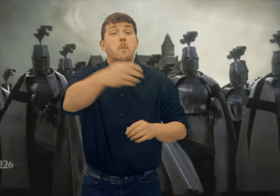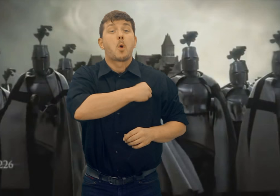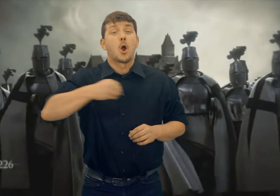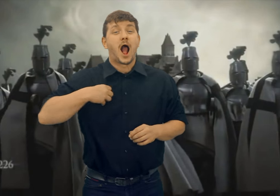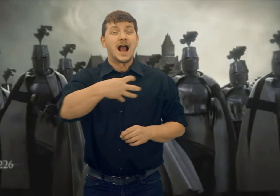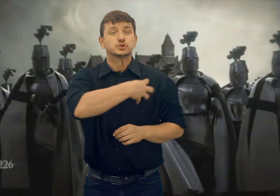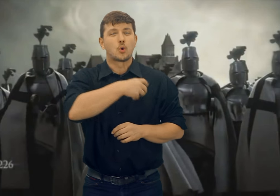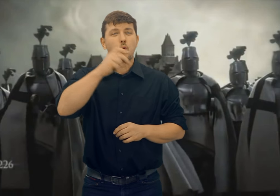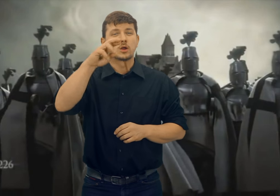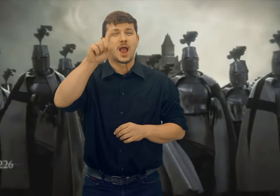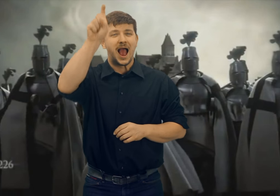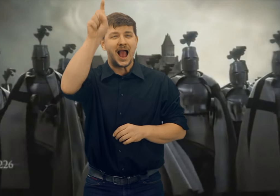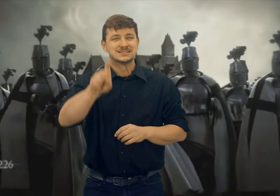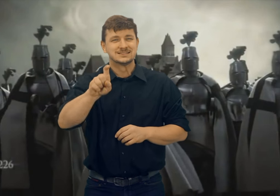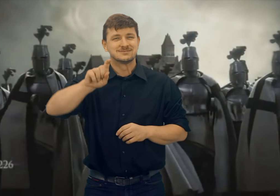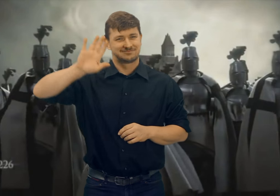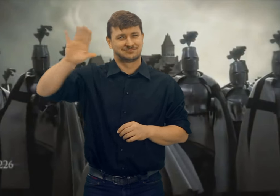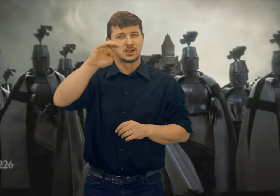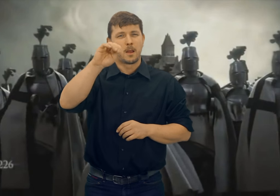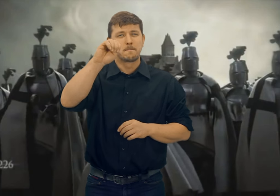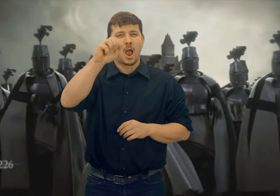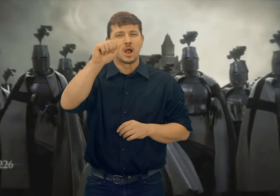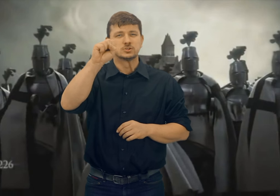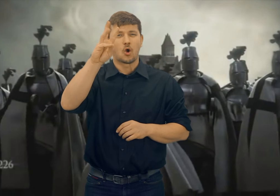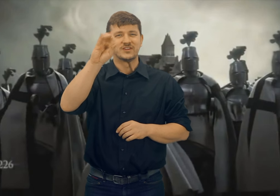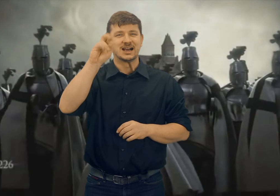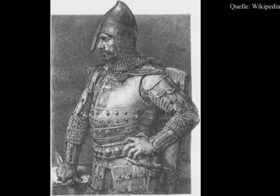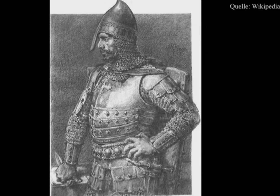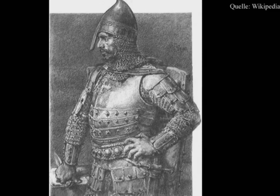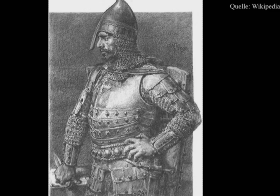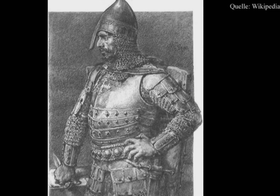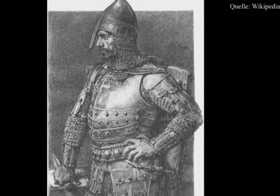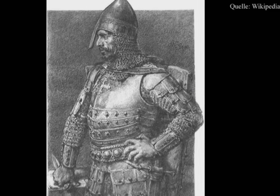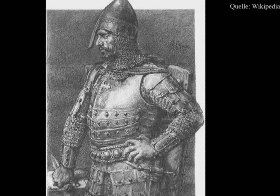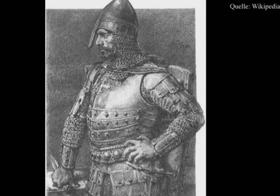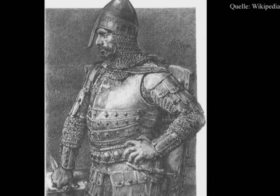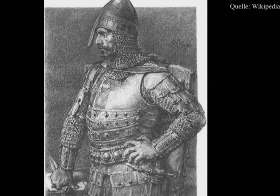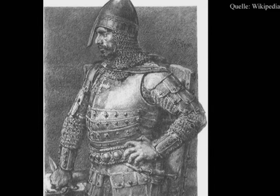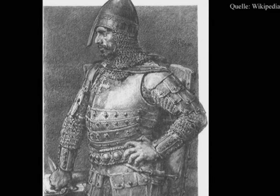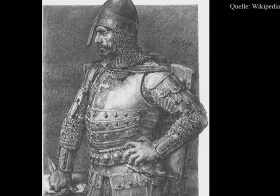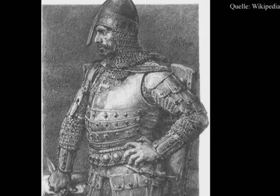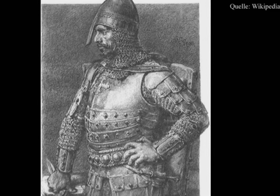Polens Herzog KONRAD I. von Masowien ...